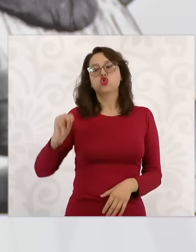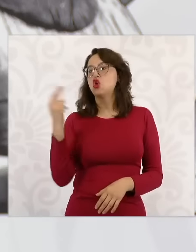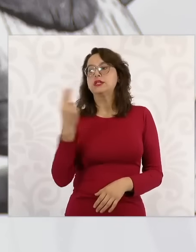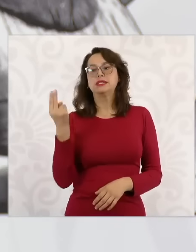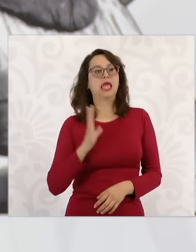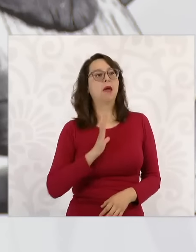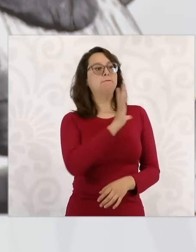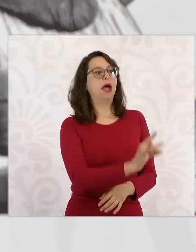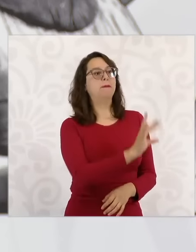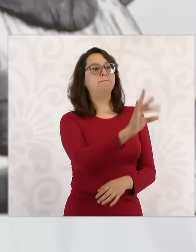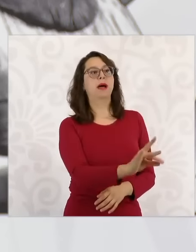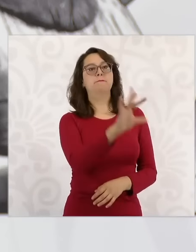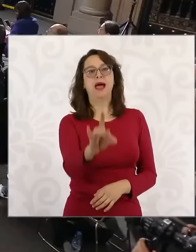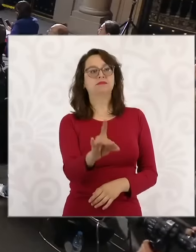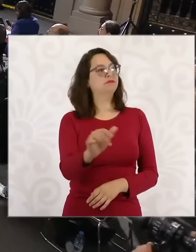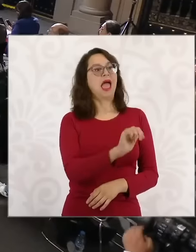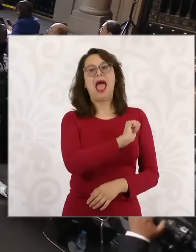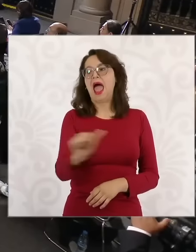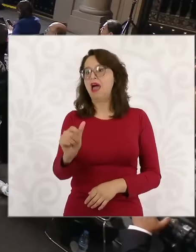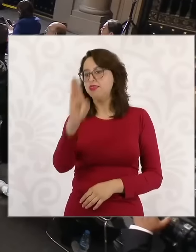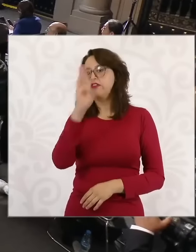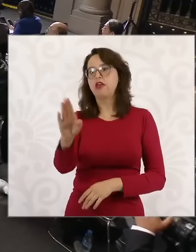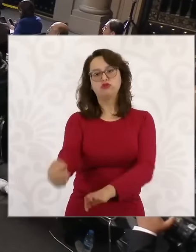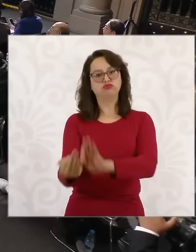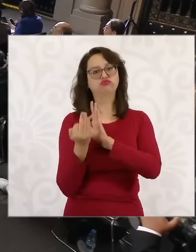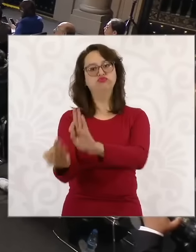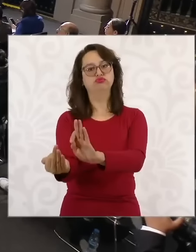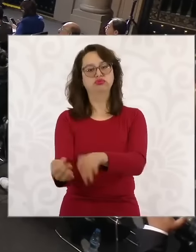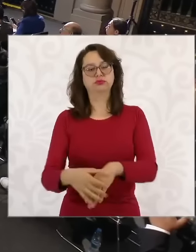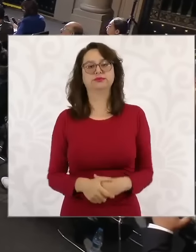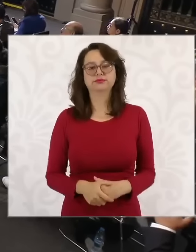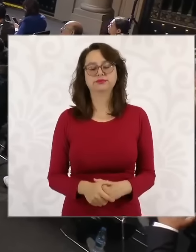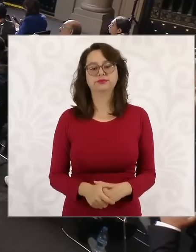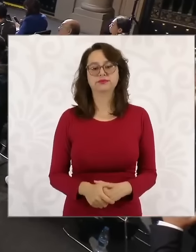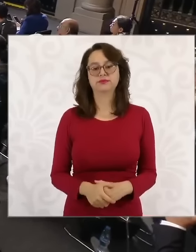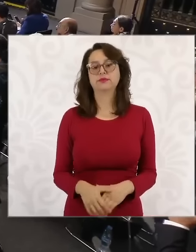el mensaje. Muy bien. Eh, preguntarle acerca de dos acontecimientos el día de ayer. Me voy